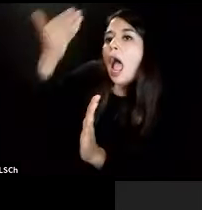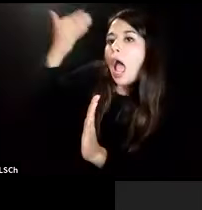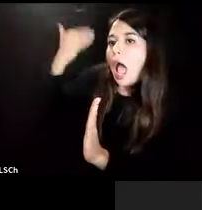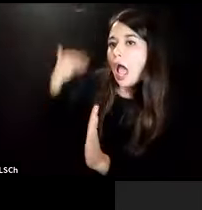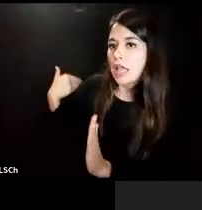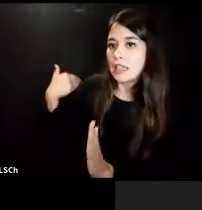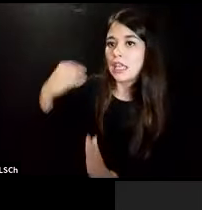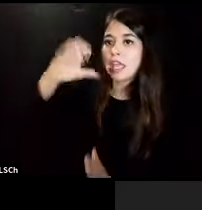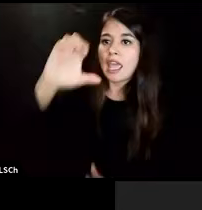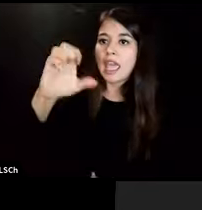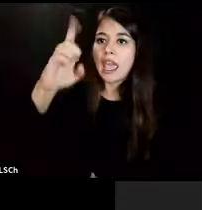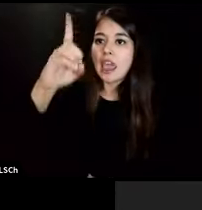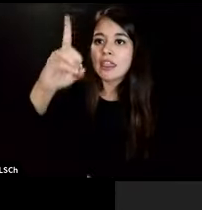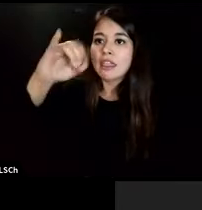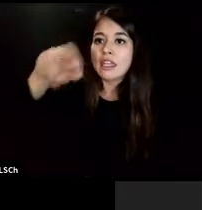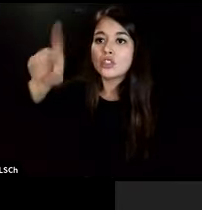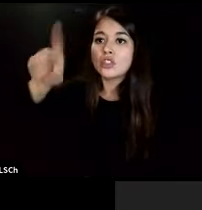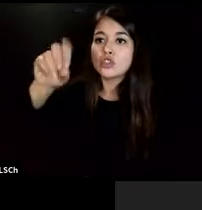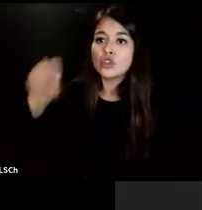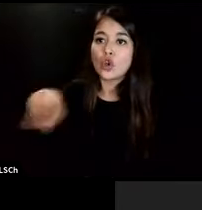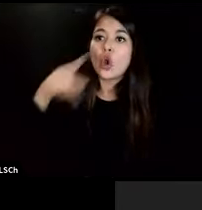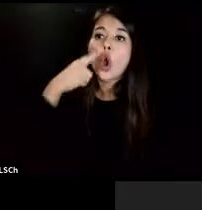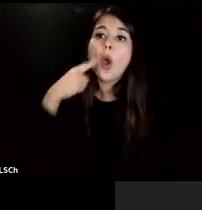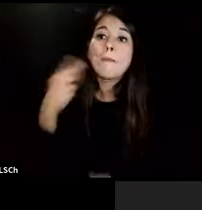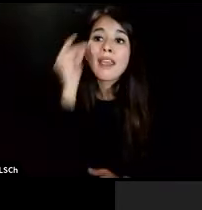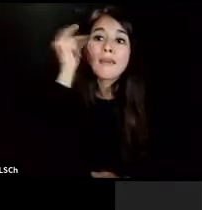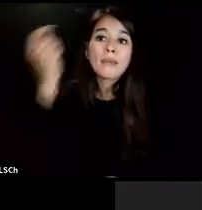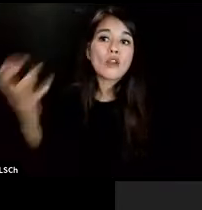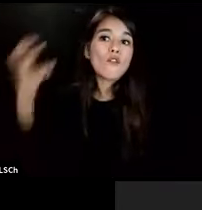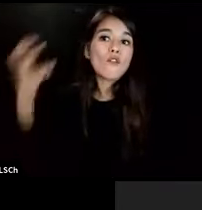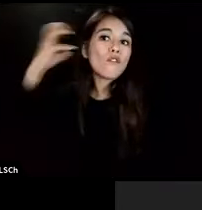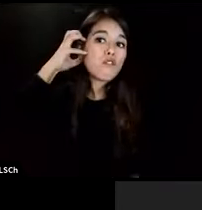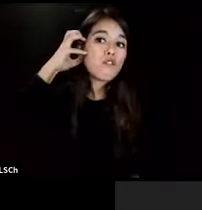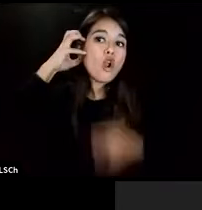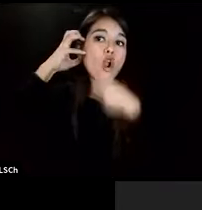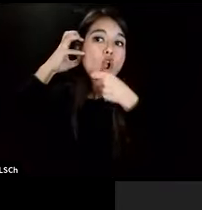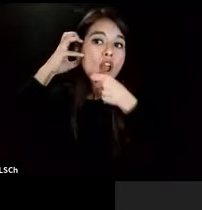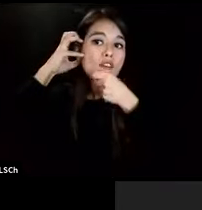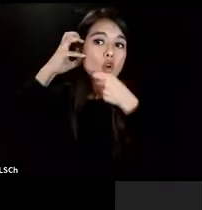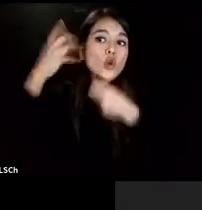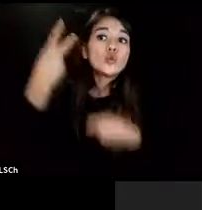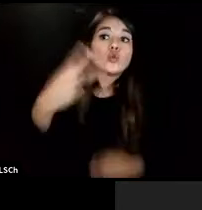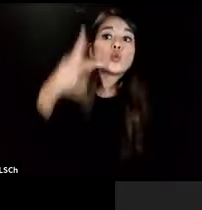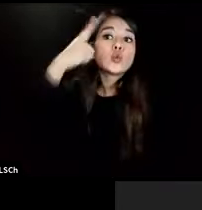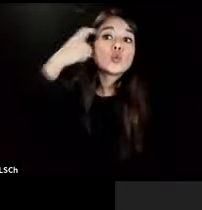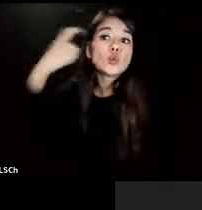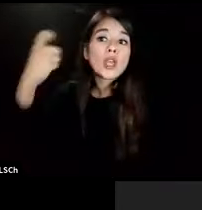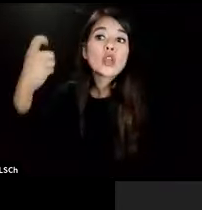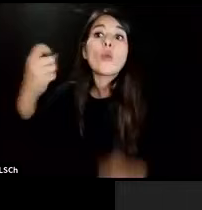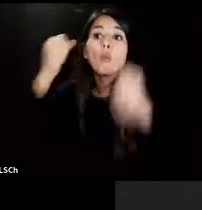cuando inventa el fonógrafo, uno de sus sueños era poder transmitir literatura. De hecho una de las primeras